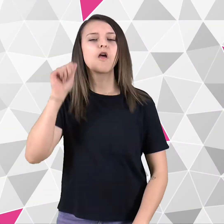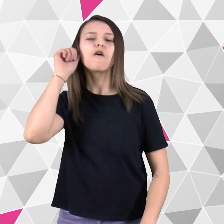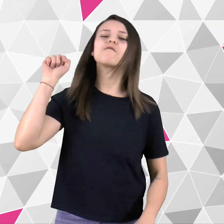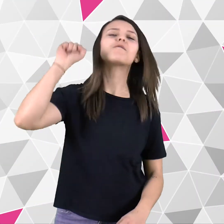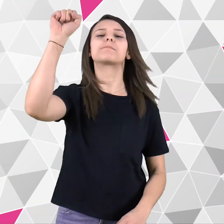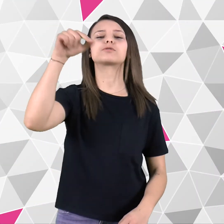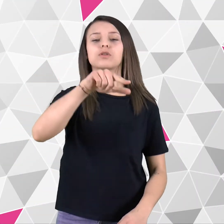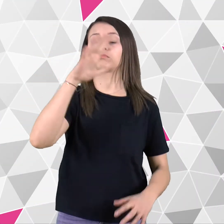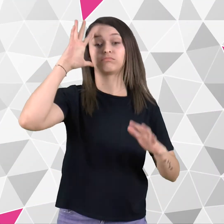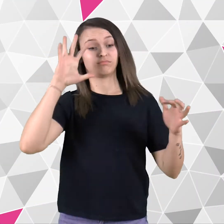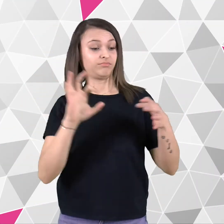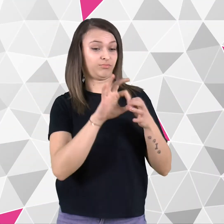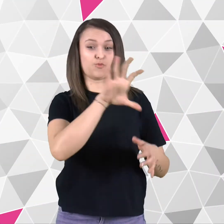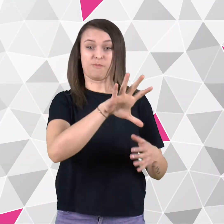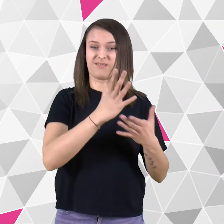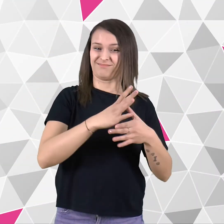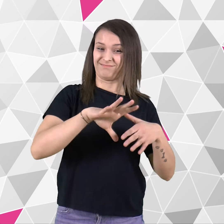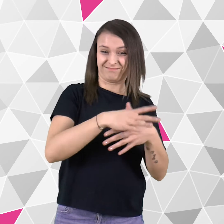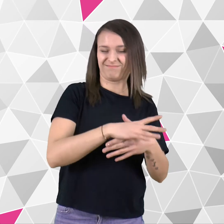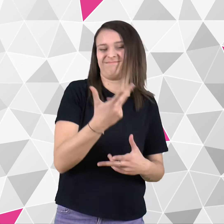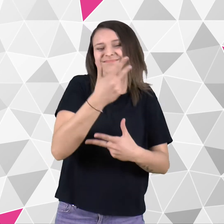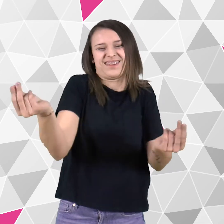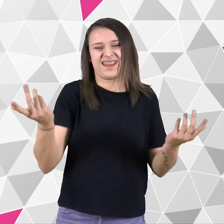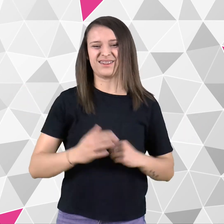Feminizm nie jest tożsamy z orientacją seksualną.